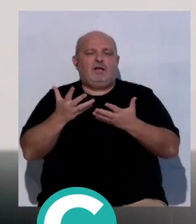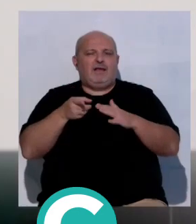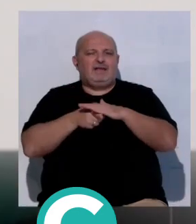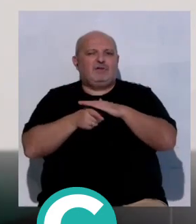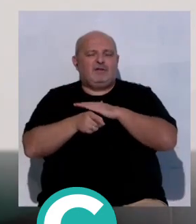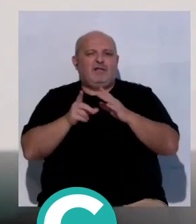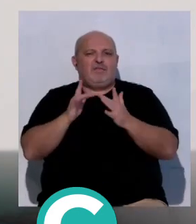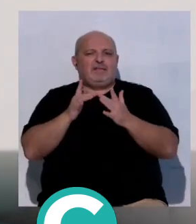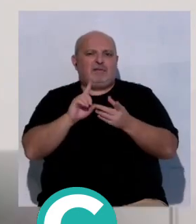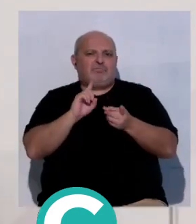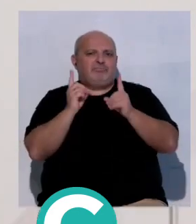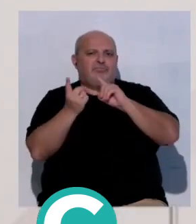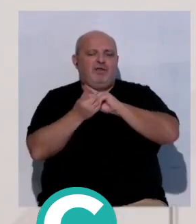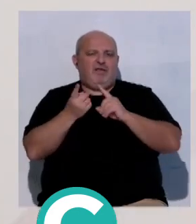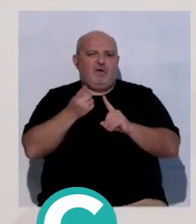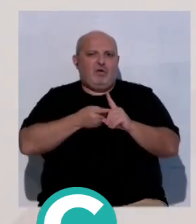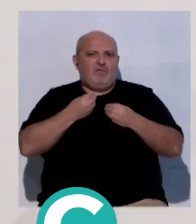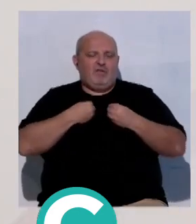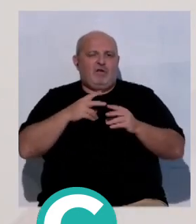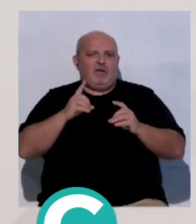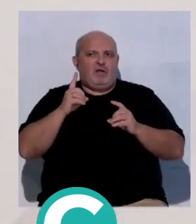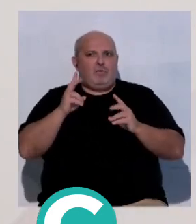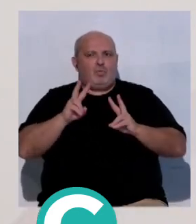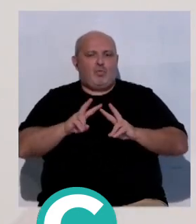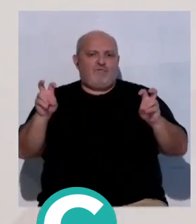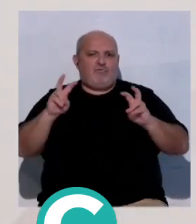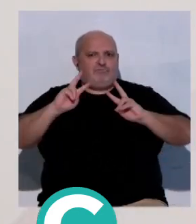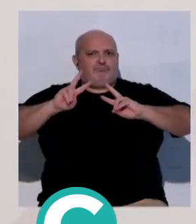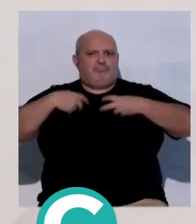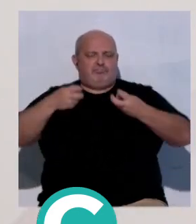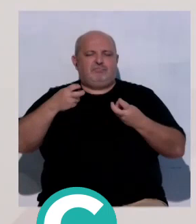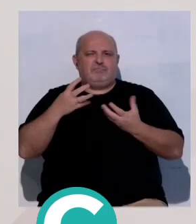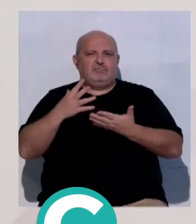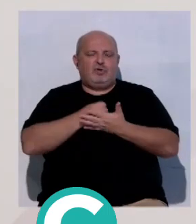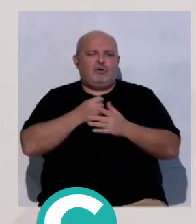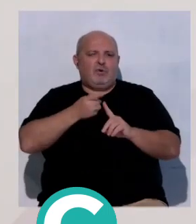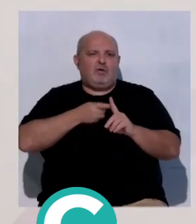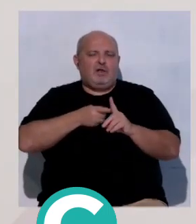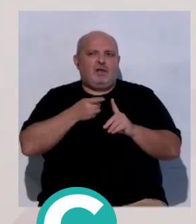digitalizar la vida urbana dándole una dimensión digital a todo lo que a todo lo que ya sucede en